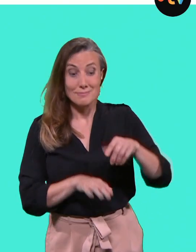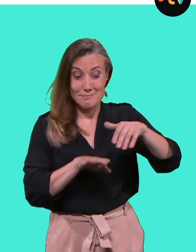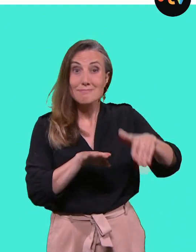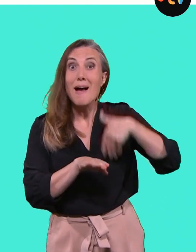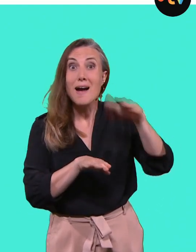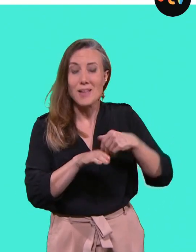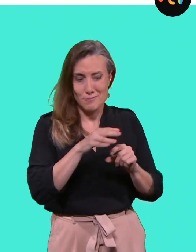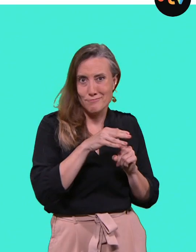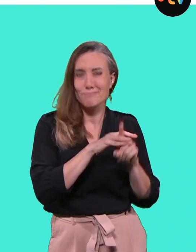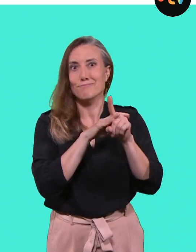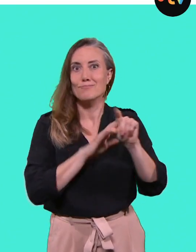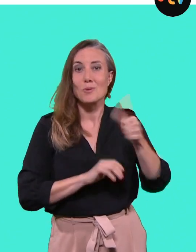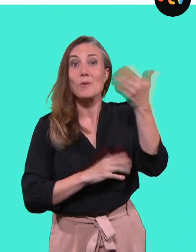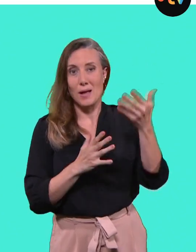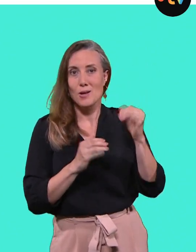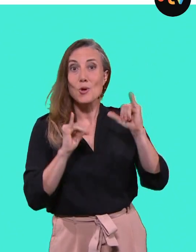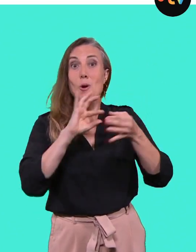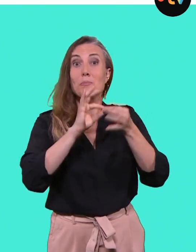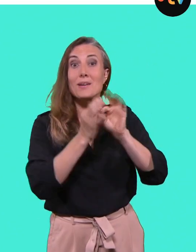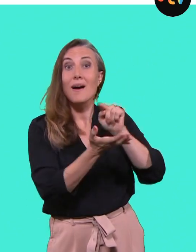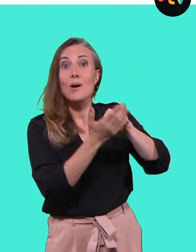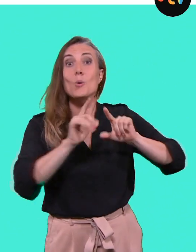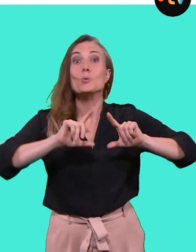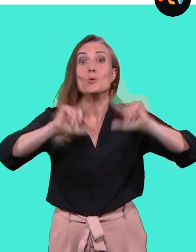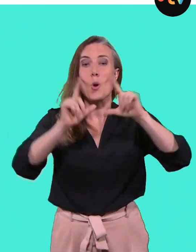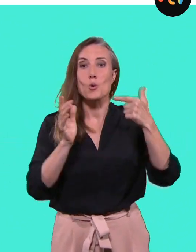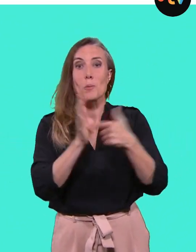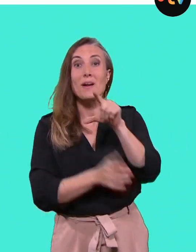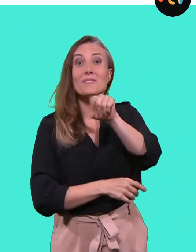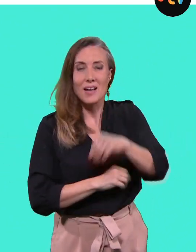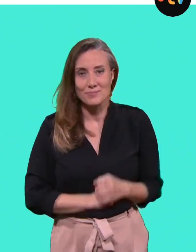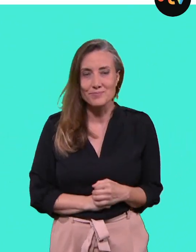Si le skate a fait une première apparition à Tokyo au JO de 2020,